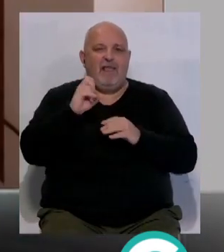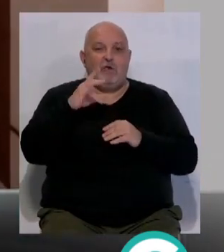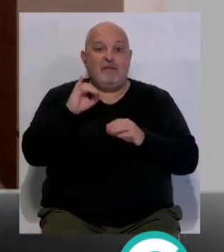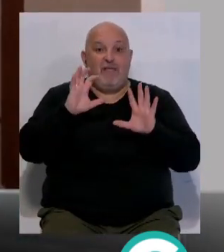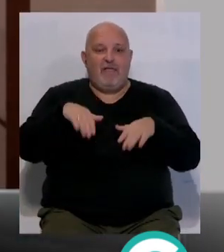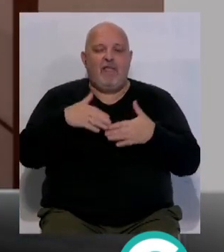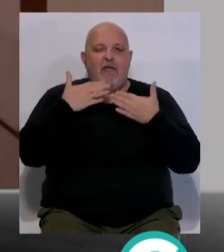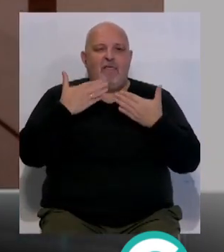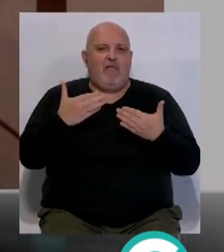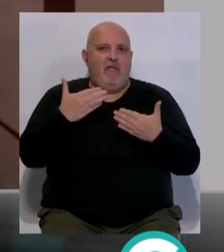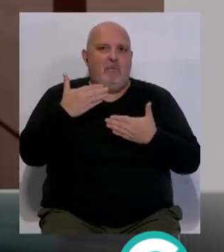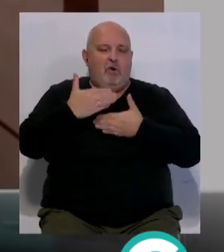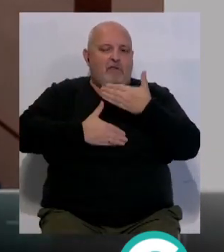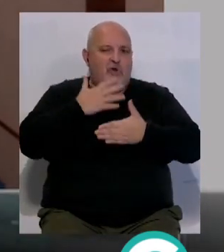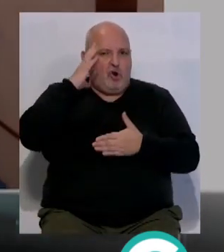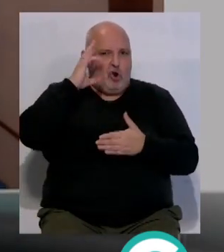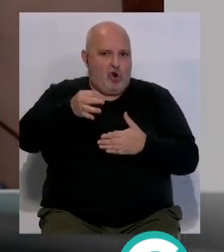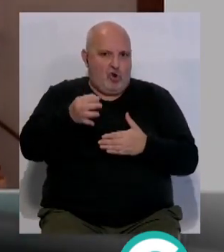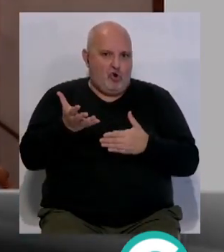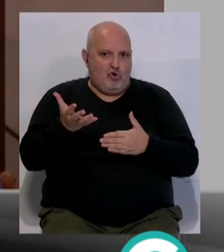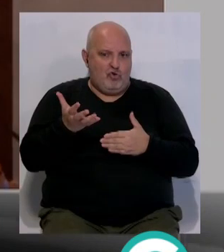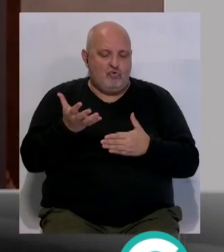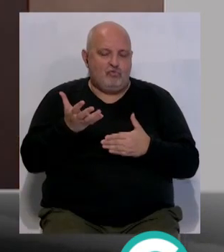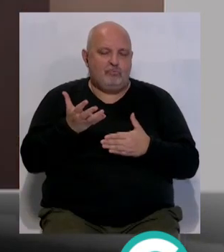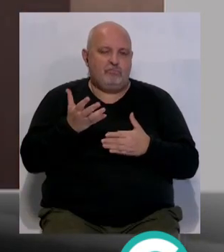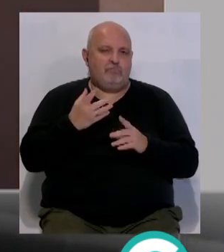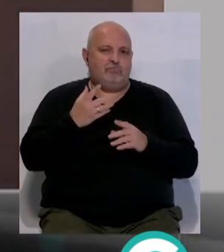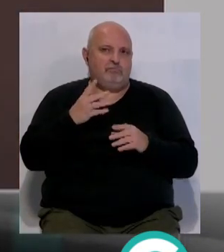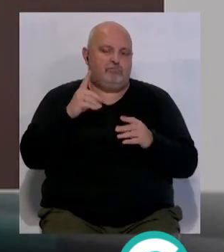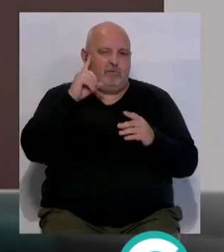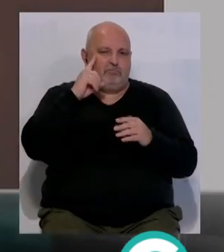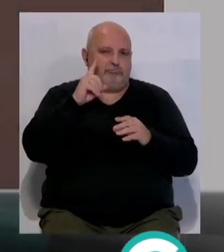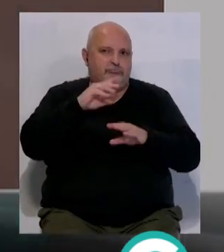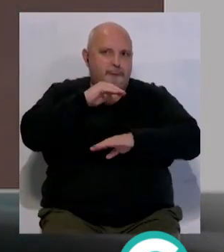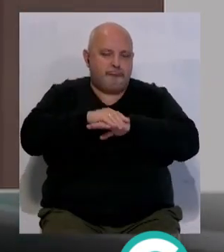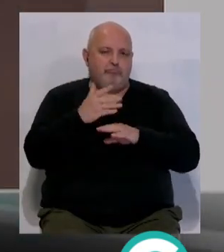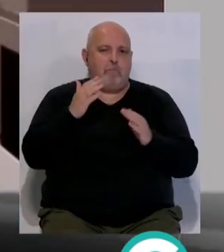ha seguido el lógico proceso en cuanto a a los niveles de consecución y de ejecución de los de